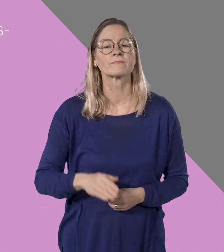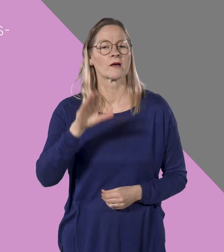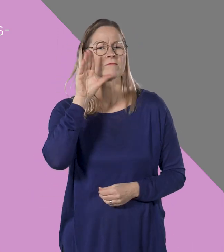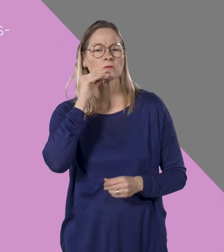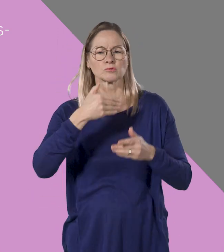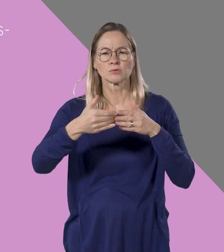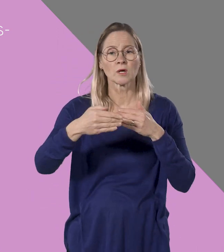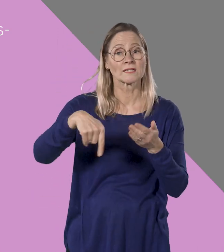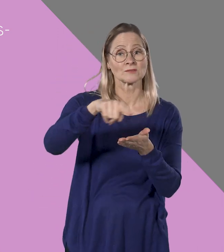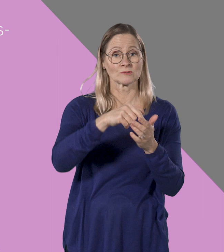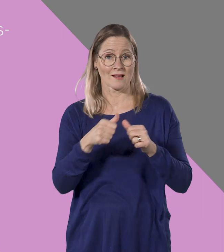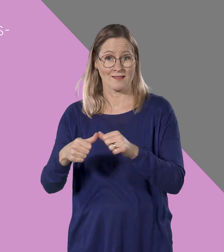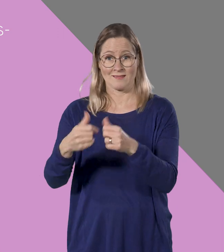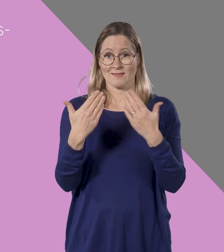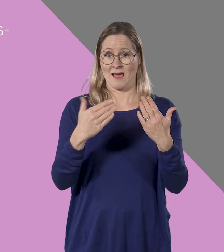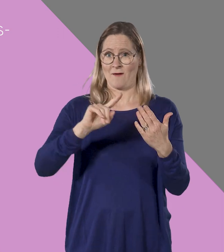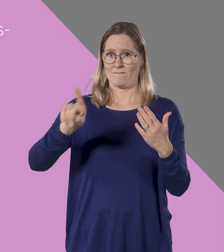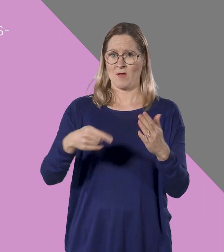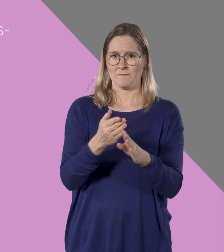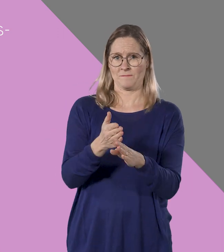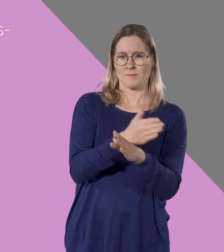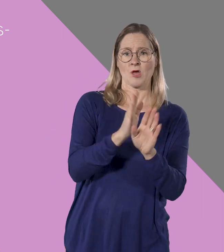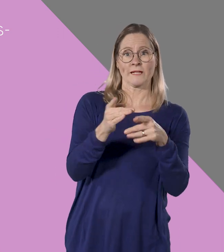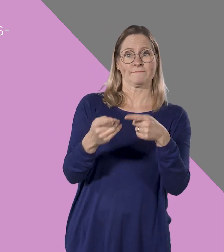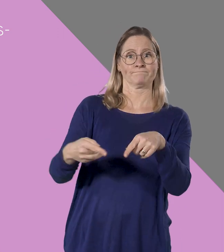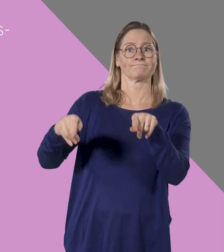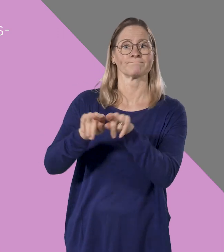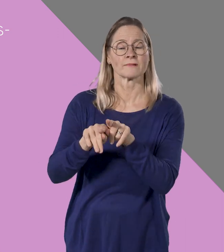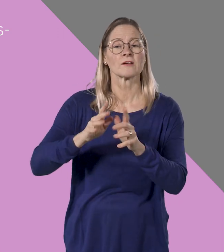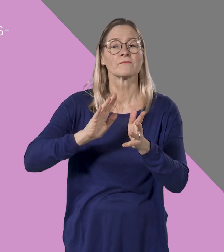Vanhustyön keskusliitto toteutti aiemmin tänä vuonna -